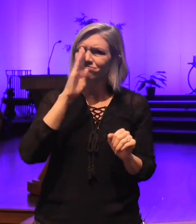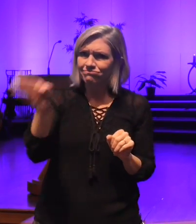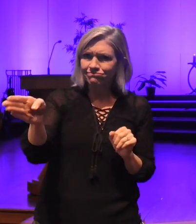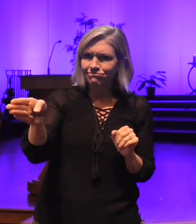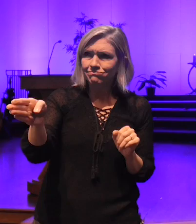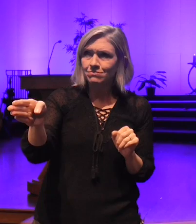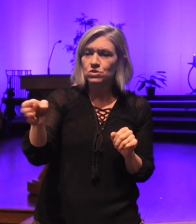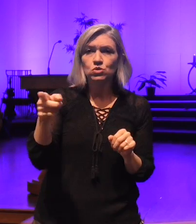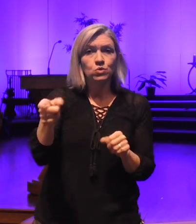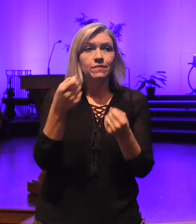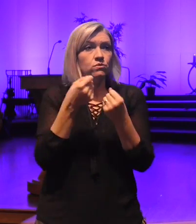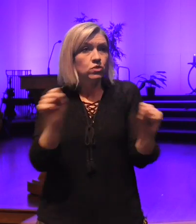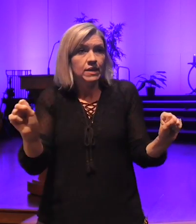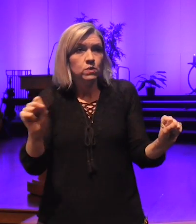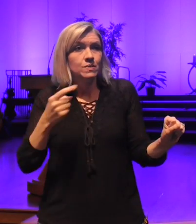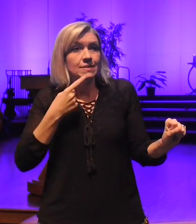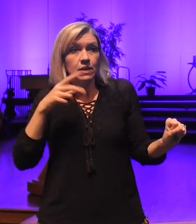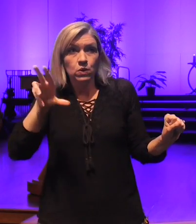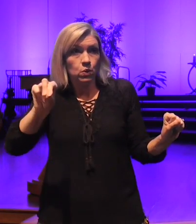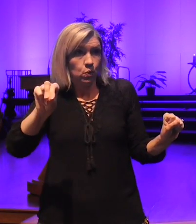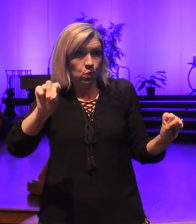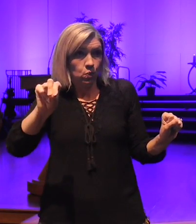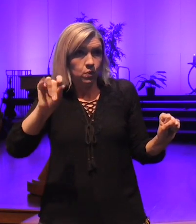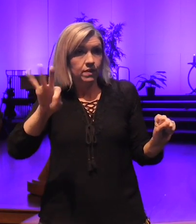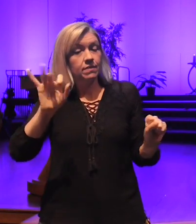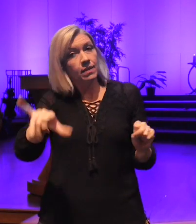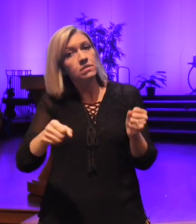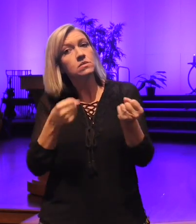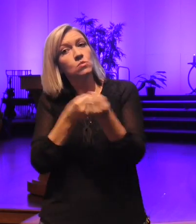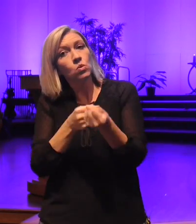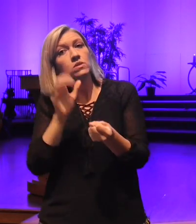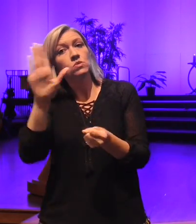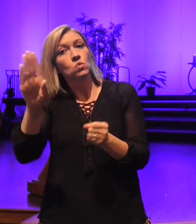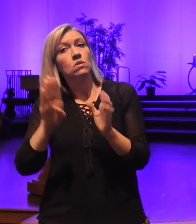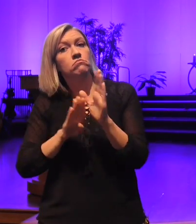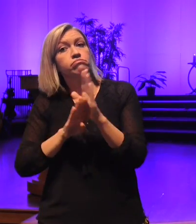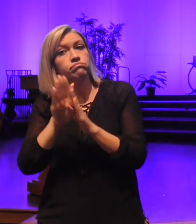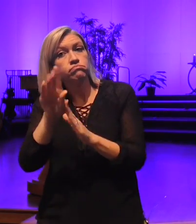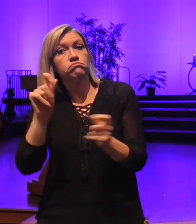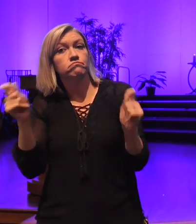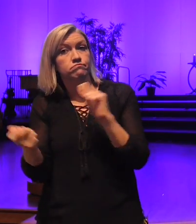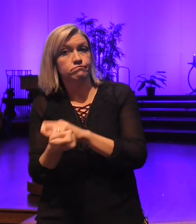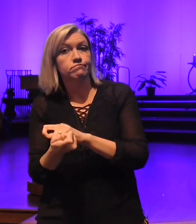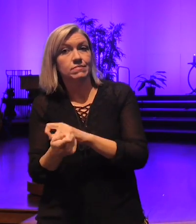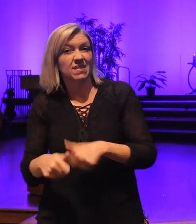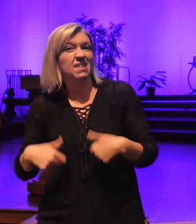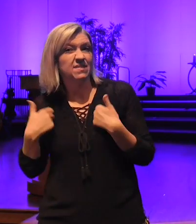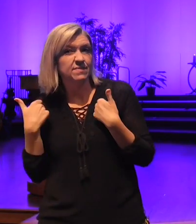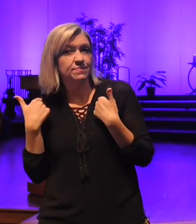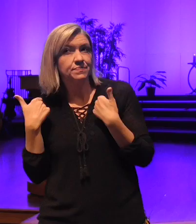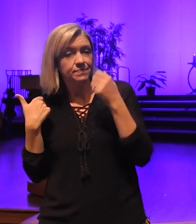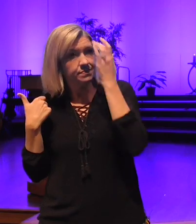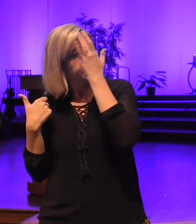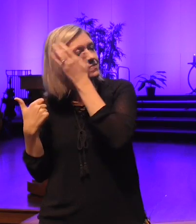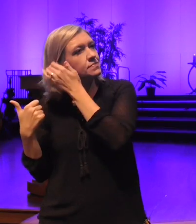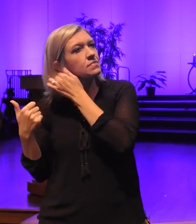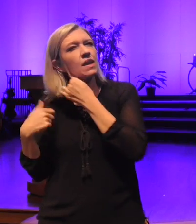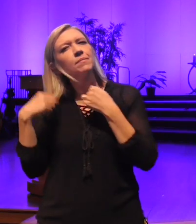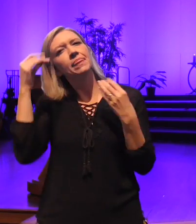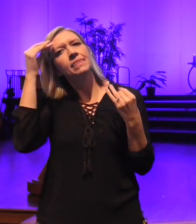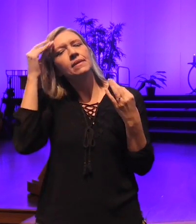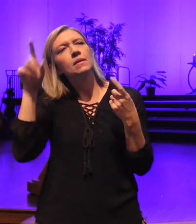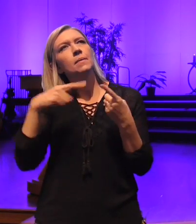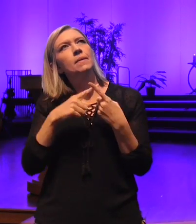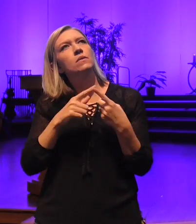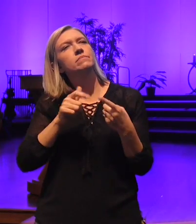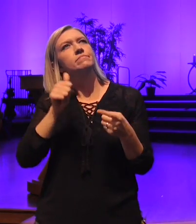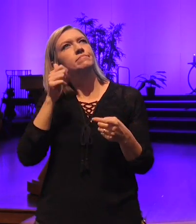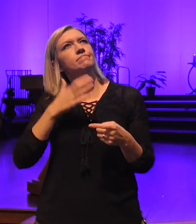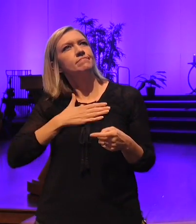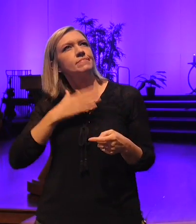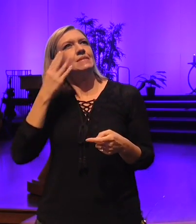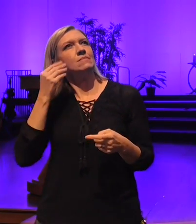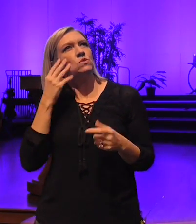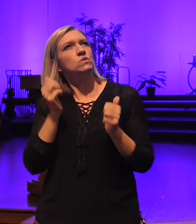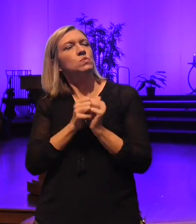de decir no cuando apoye tu evolución continua. He estado pensando en algunos NOS para mí, sabes